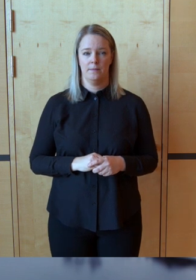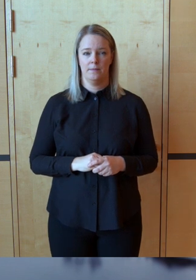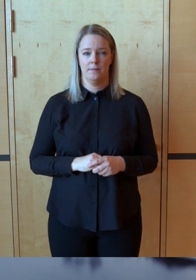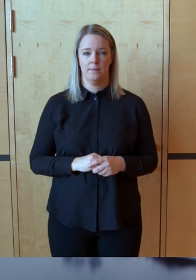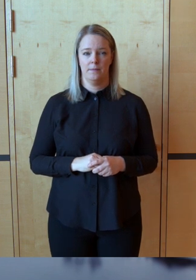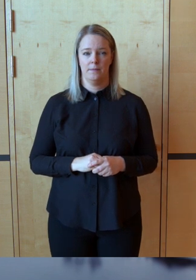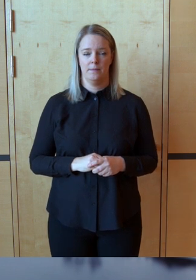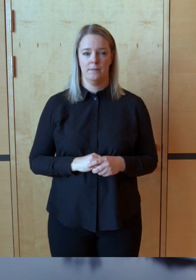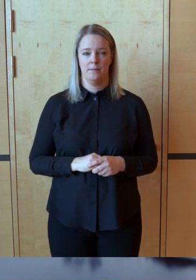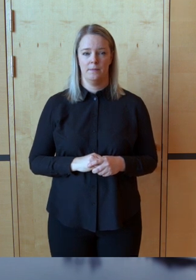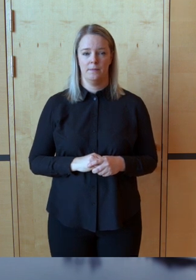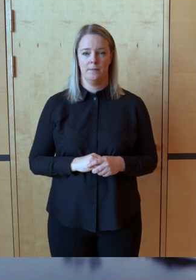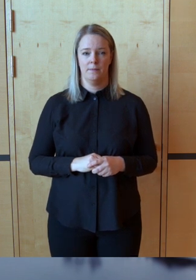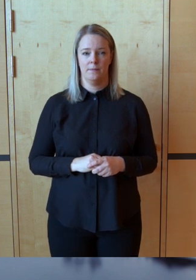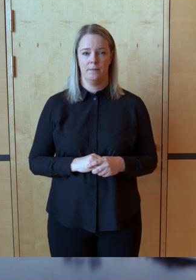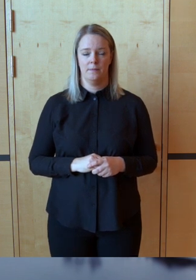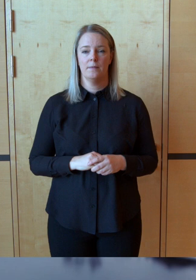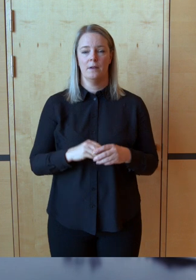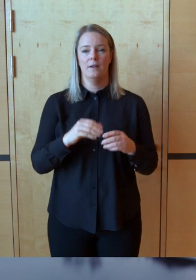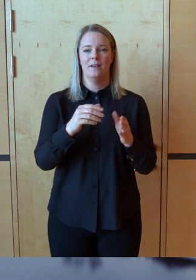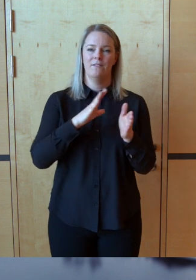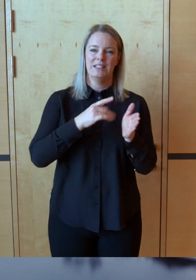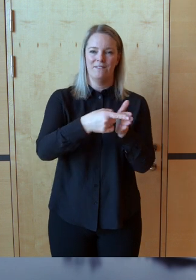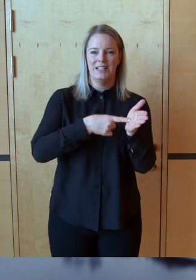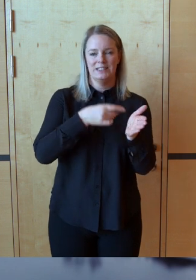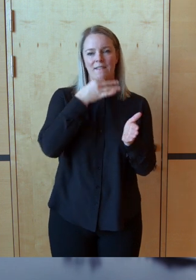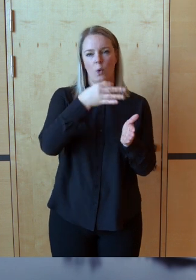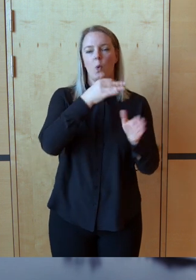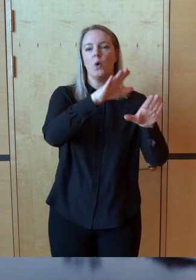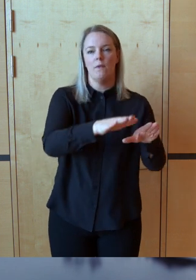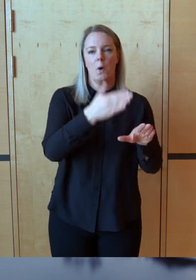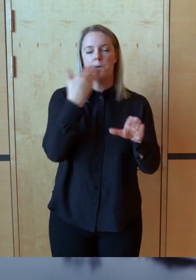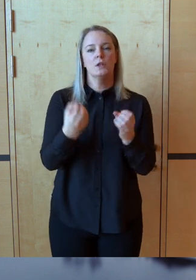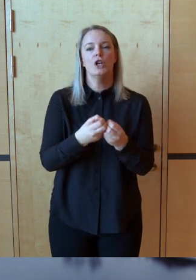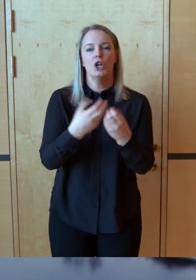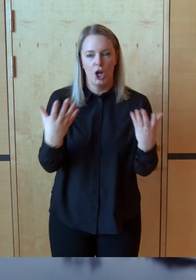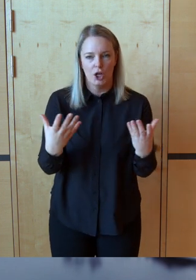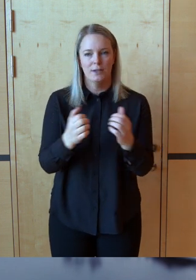Från personalens sida att de frågorna kommer att få sin lösning och att vi därför också